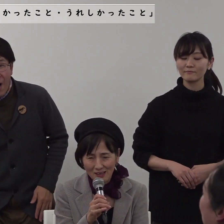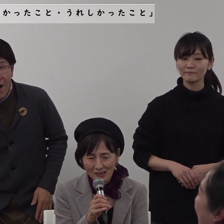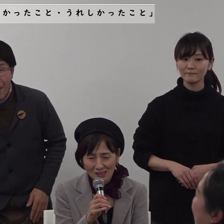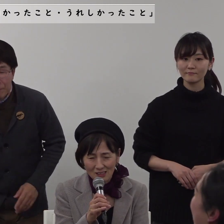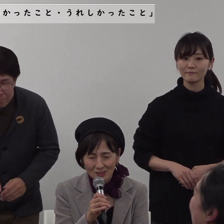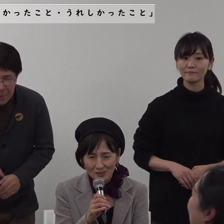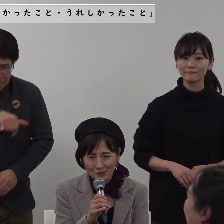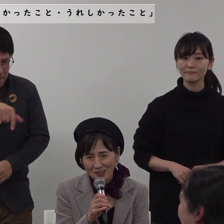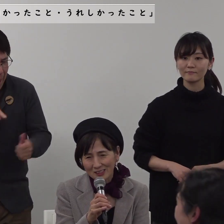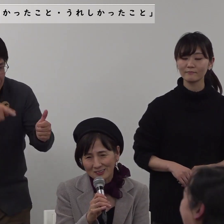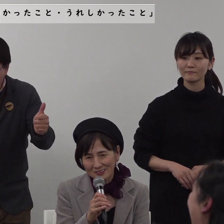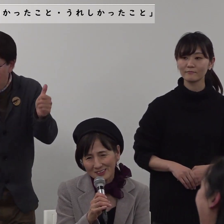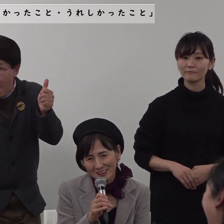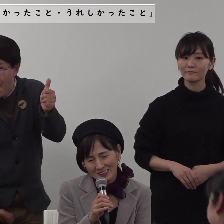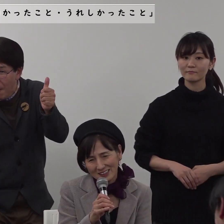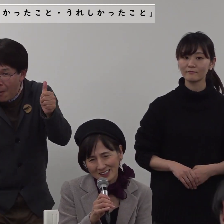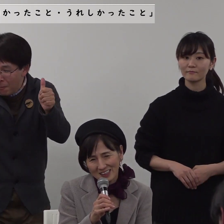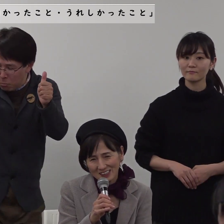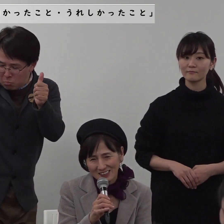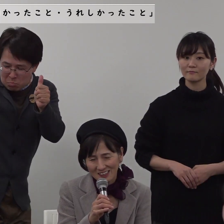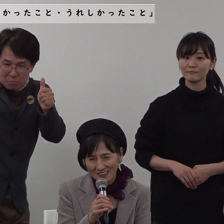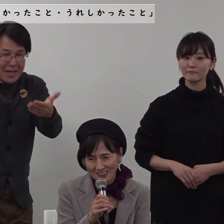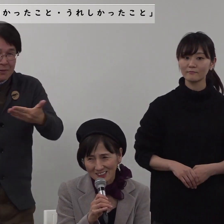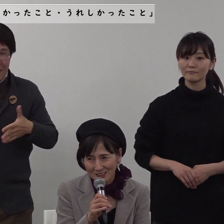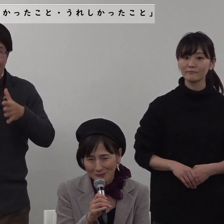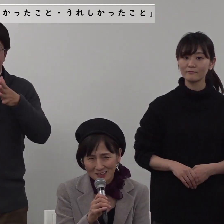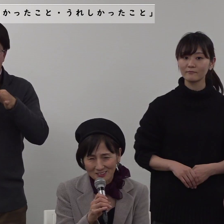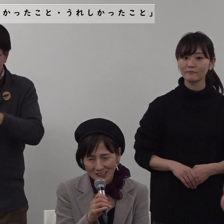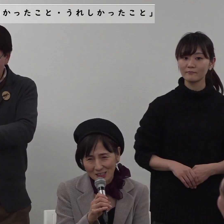そこから本当に幸せが上がってきますよね